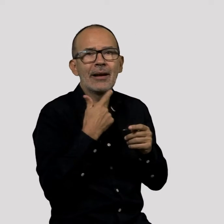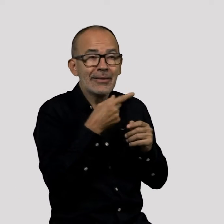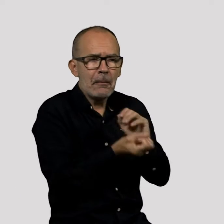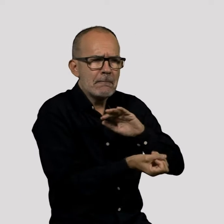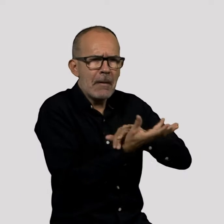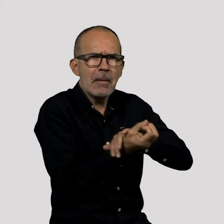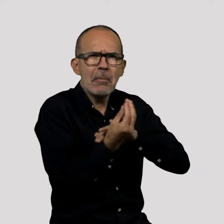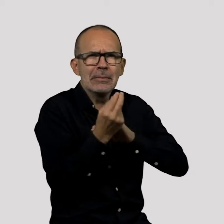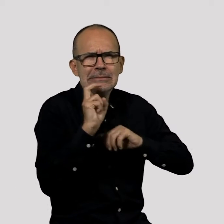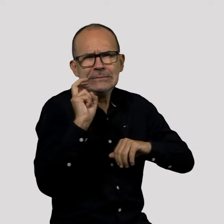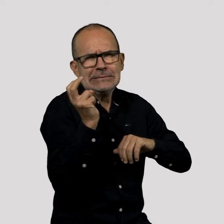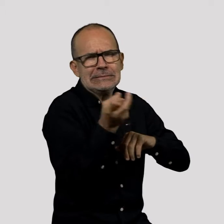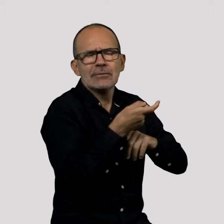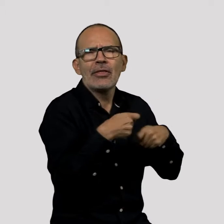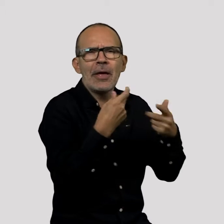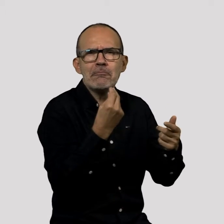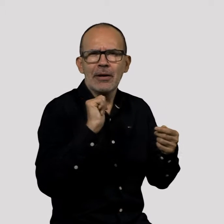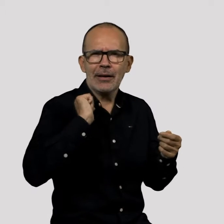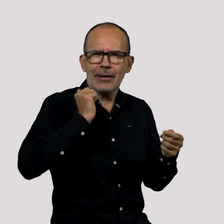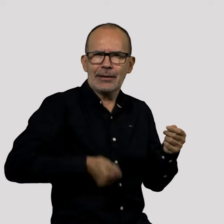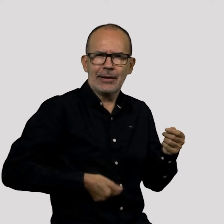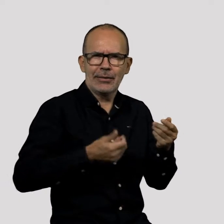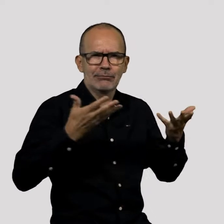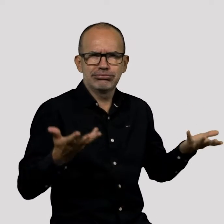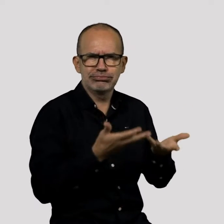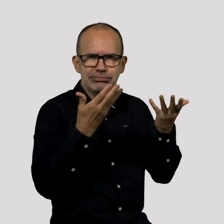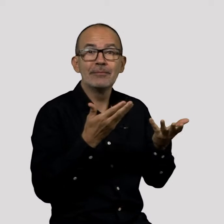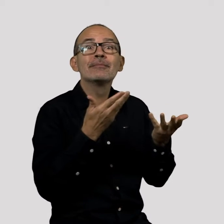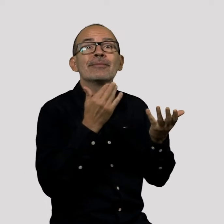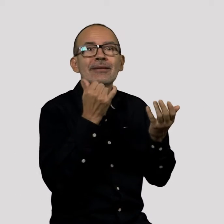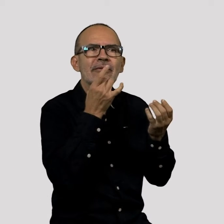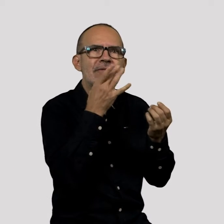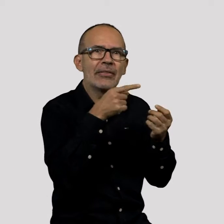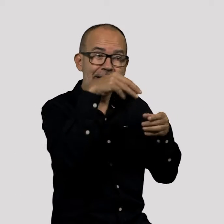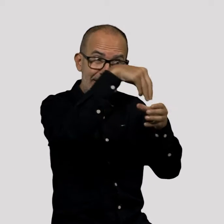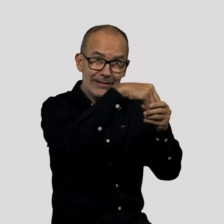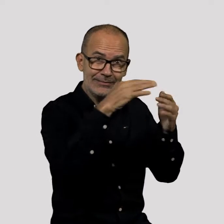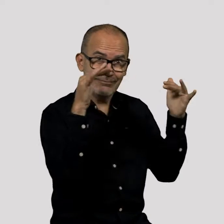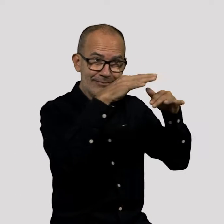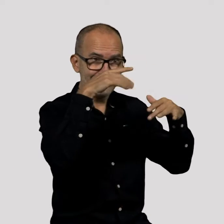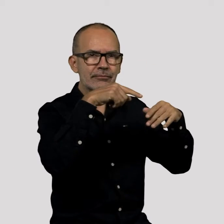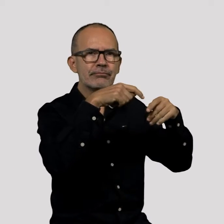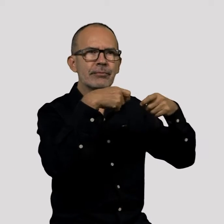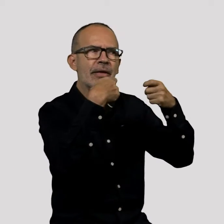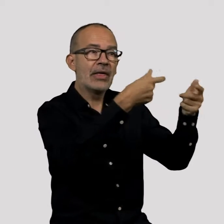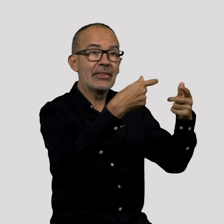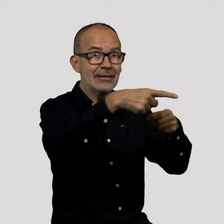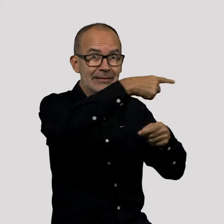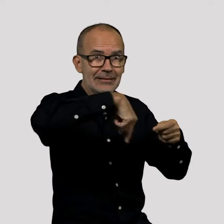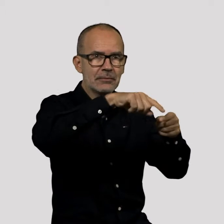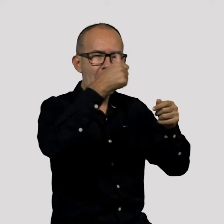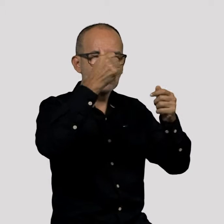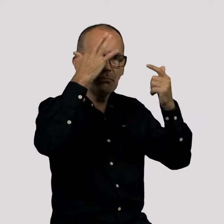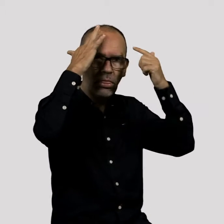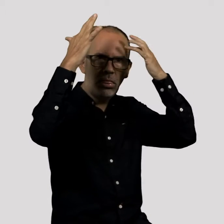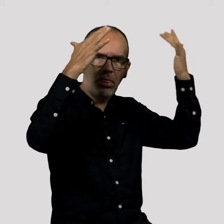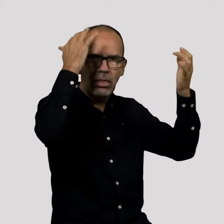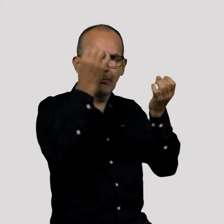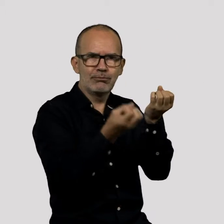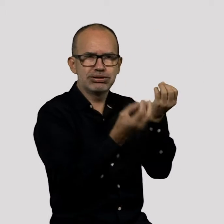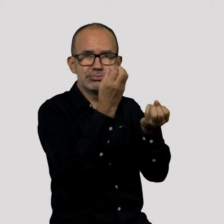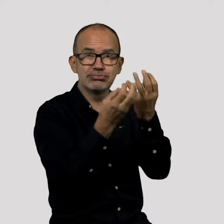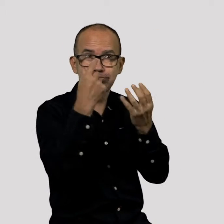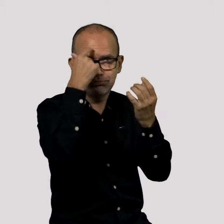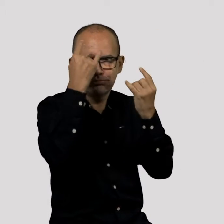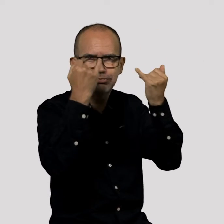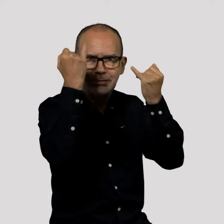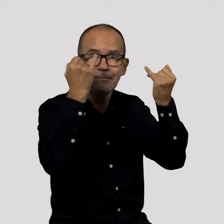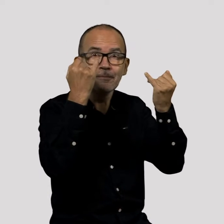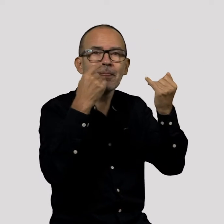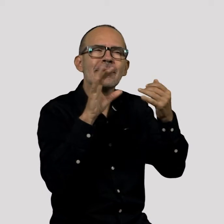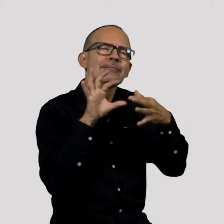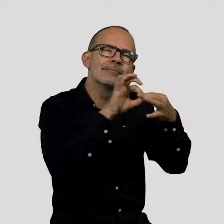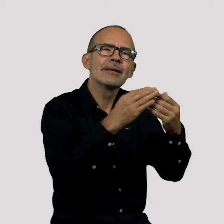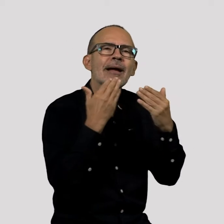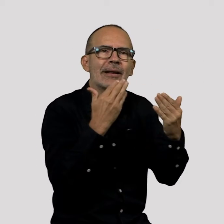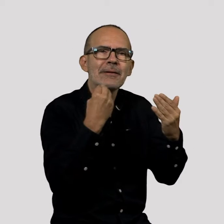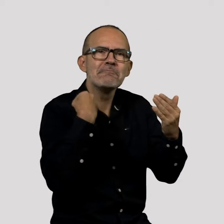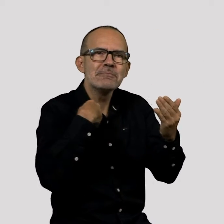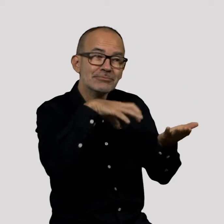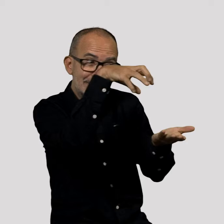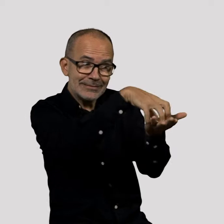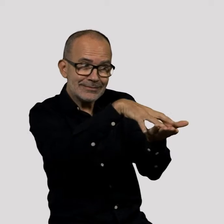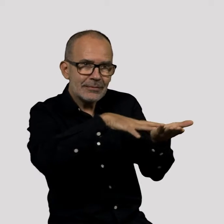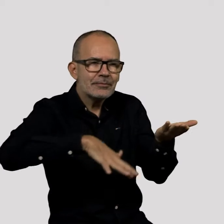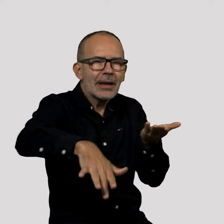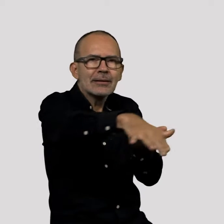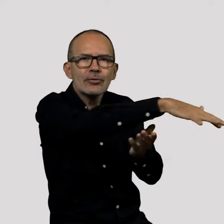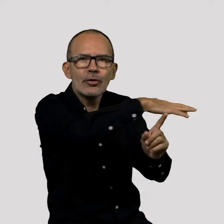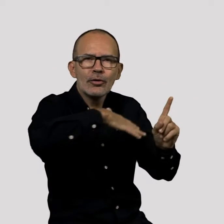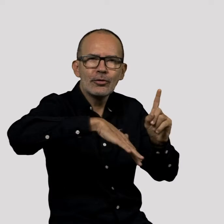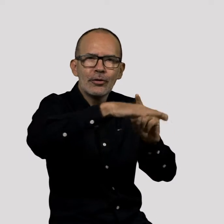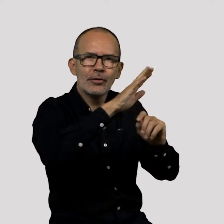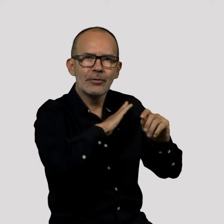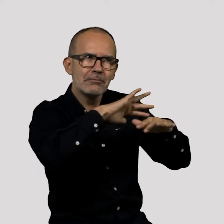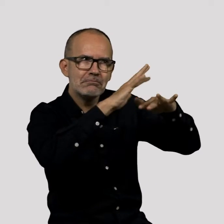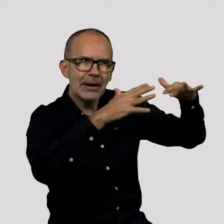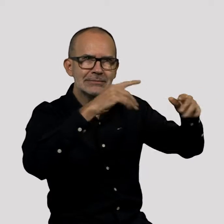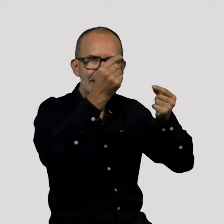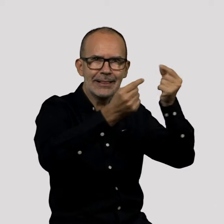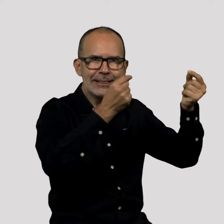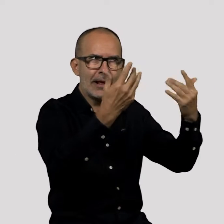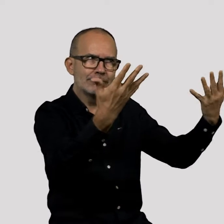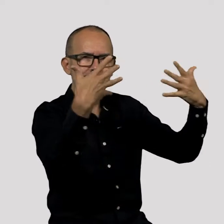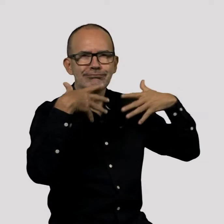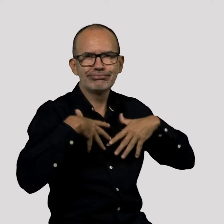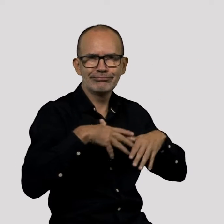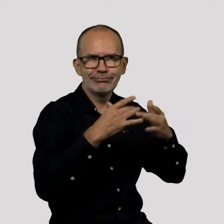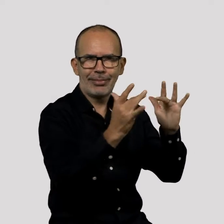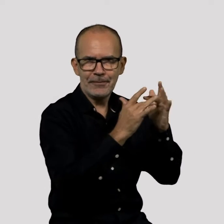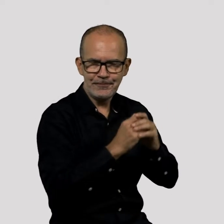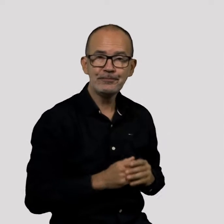una rica i variada producció que va contribuir a crear imaginaris i cànons paisatgístics sobre determinats indrets.